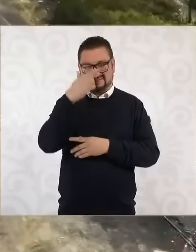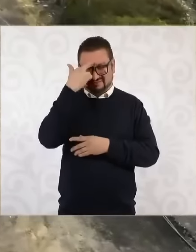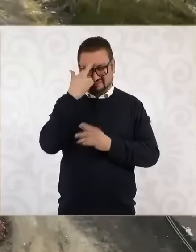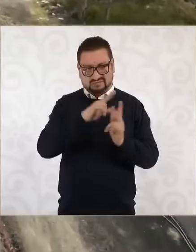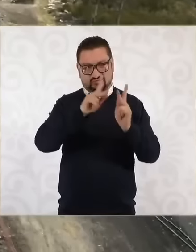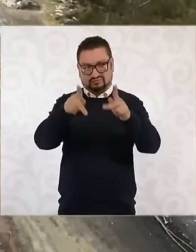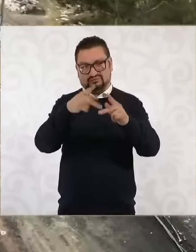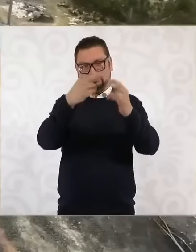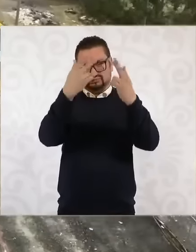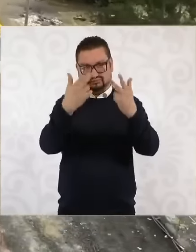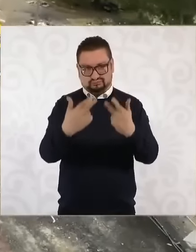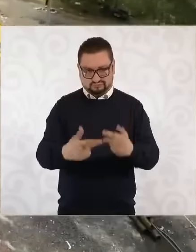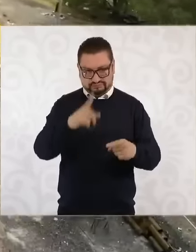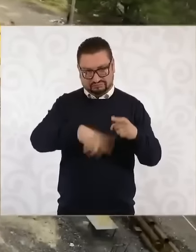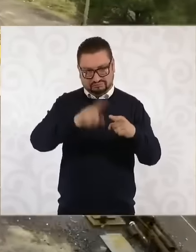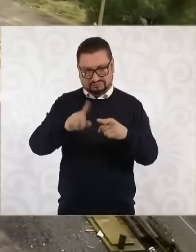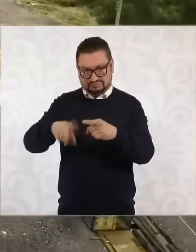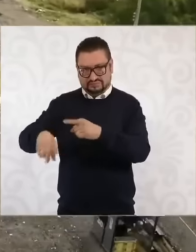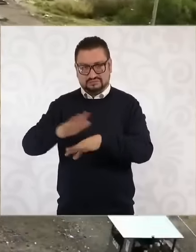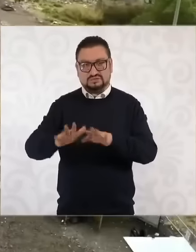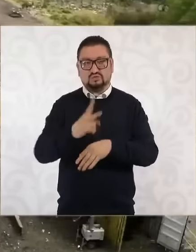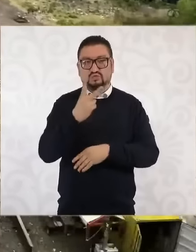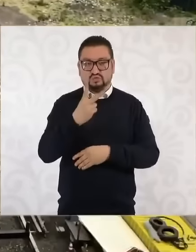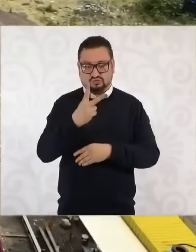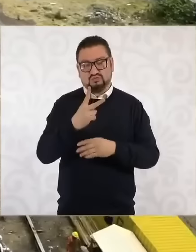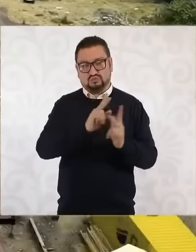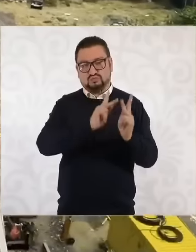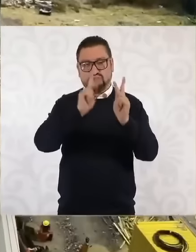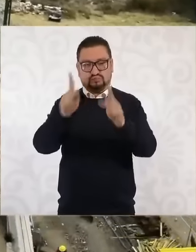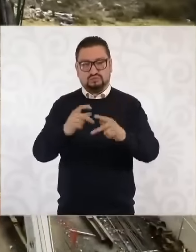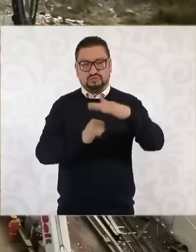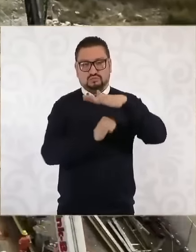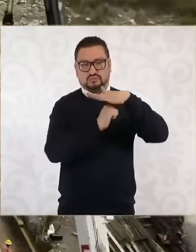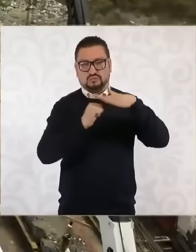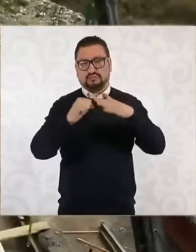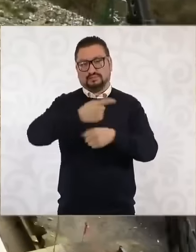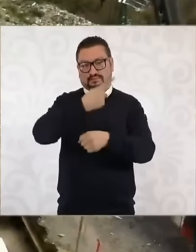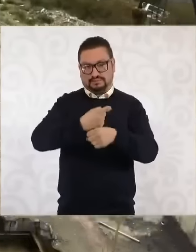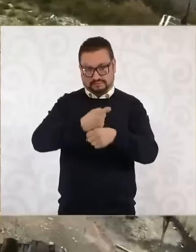dos puentes. Estamos eh ya saliendo de cimentación del del primer puente. Ya están también muchos